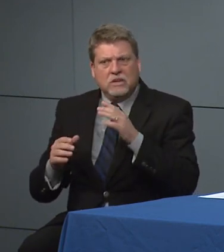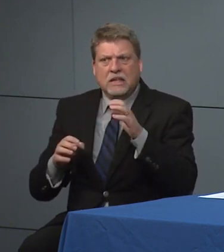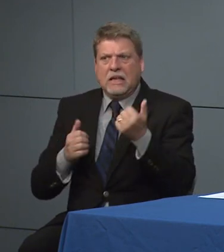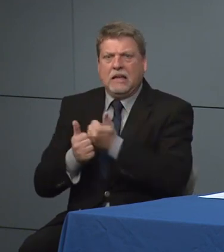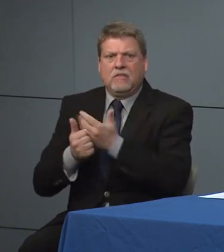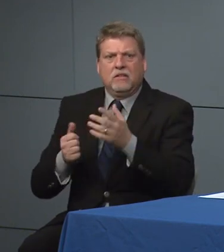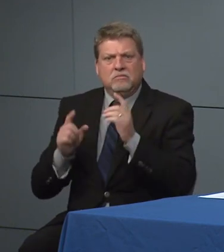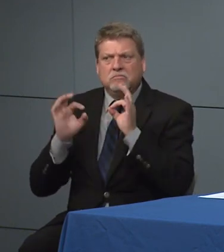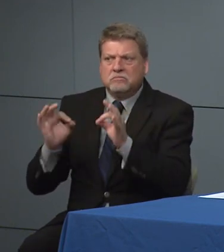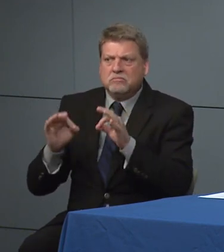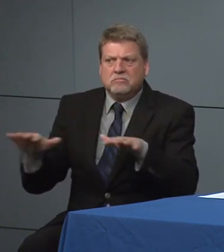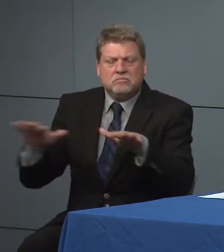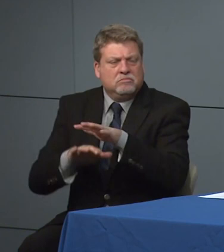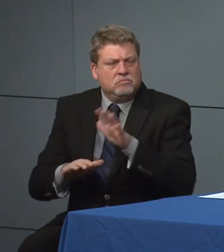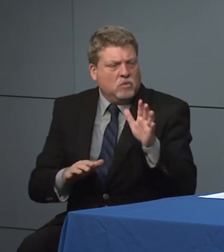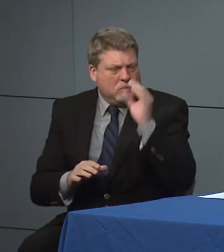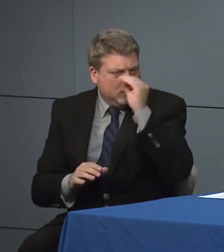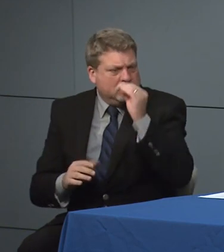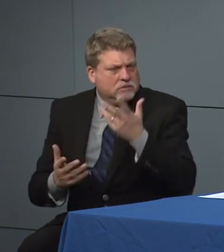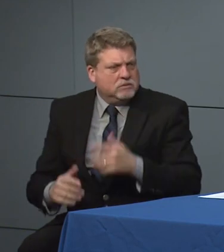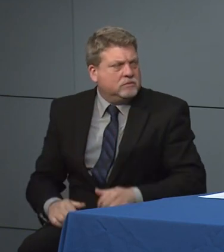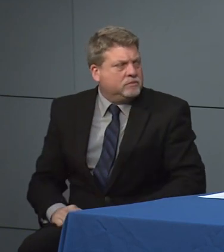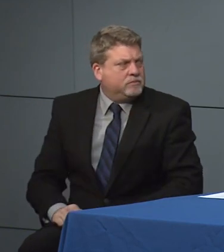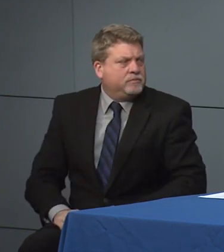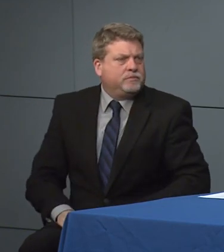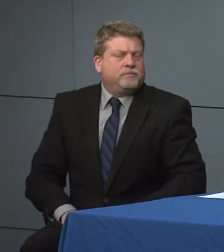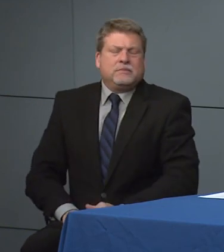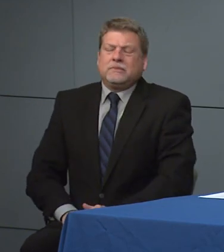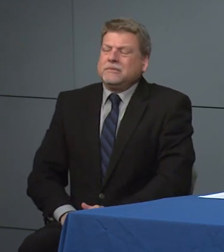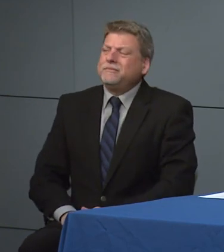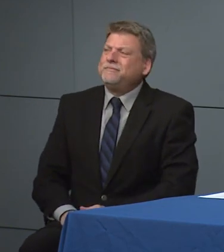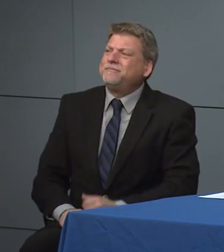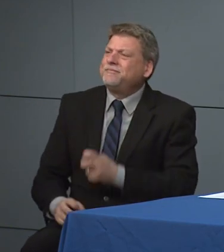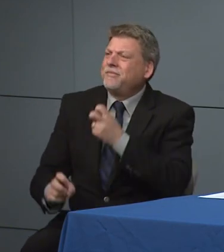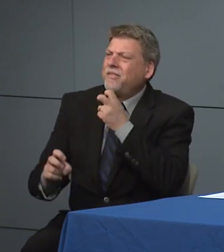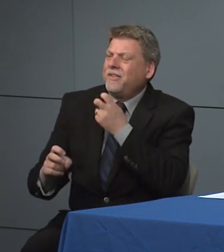tenemos un equilibrio entre el distanciamiento social.